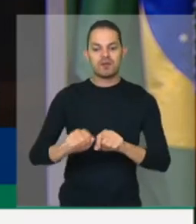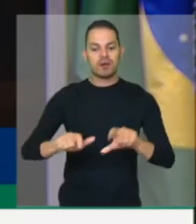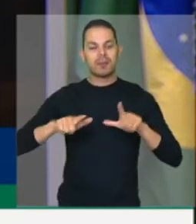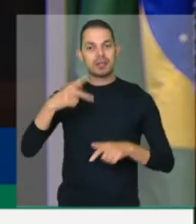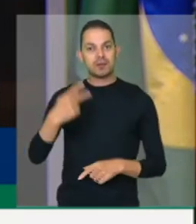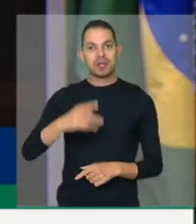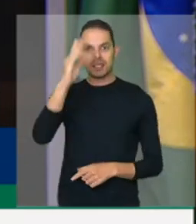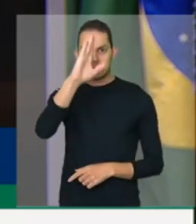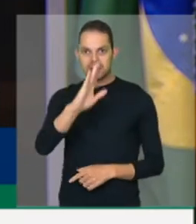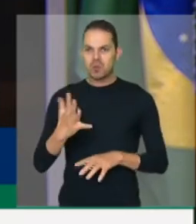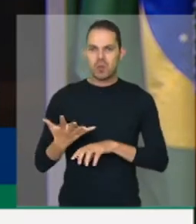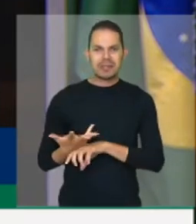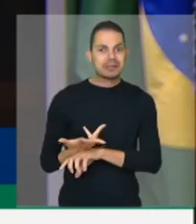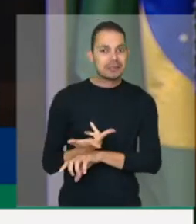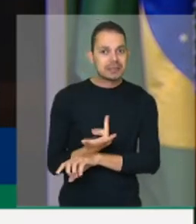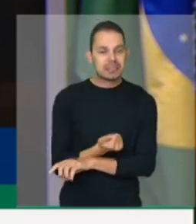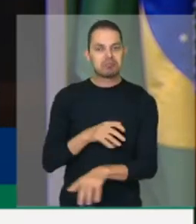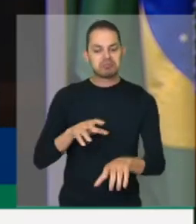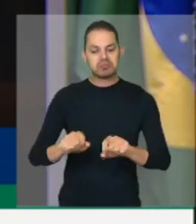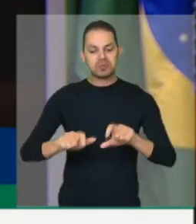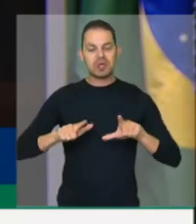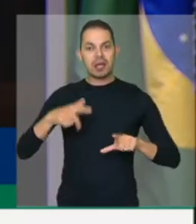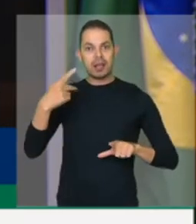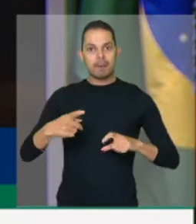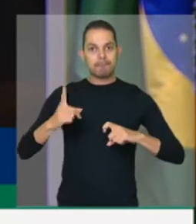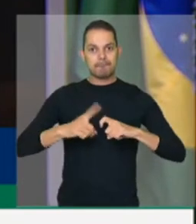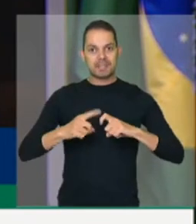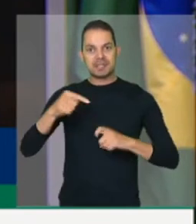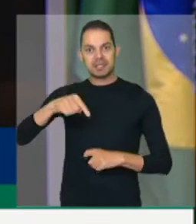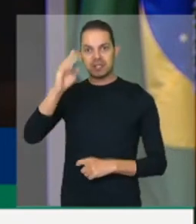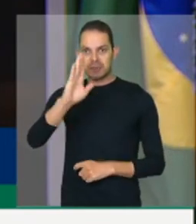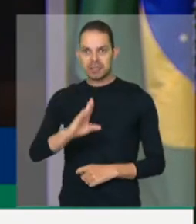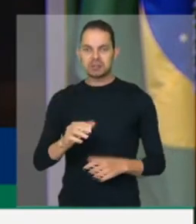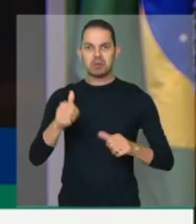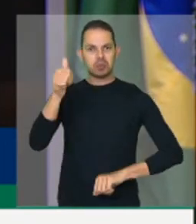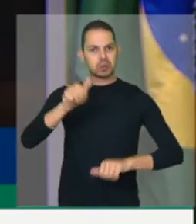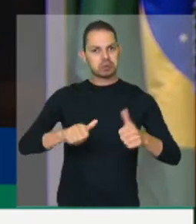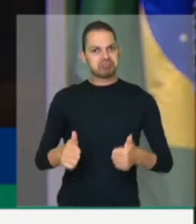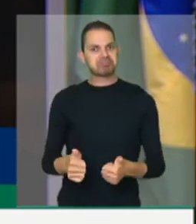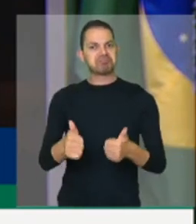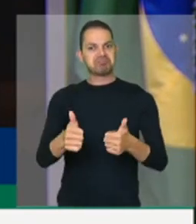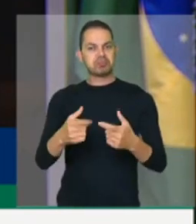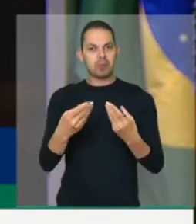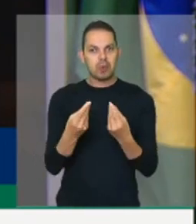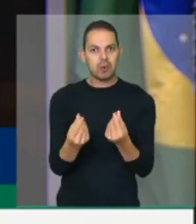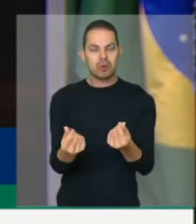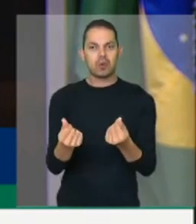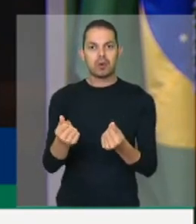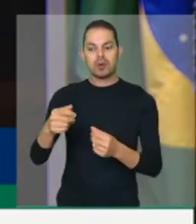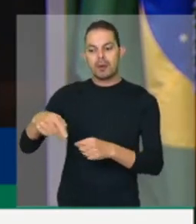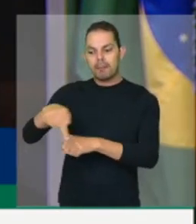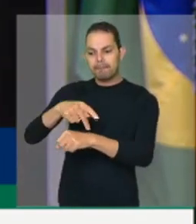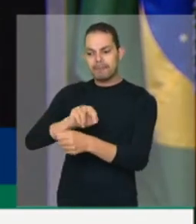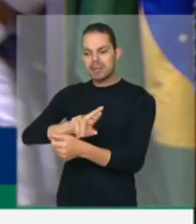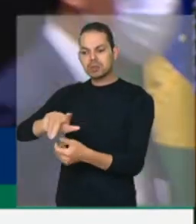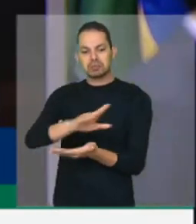EXCELENTE FORMAÇÃO. E NOSSA MEDICINA É DE QUALIDADE E REFERÊNCIA MUNDIAL. E NÓS TEMOS QUE PRESERVAR ESSA